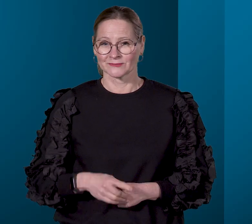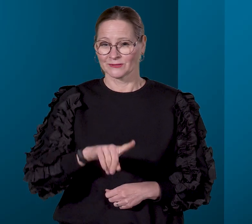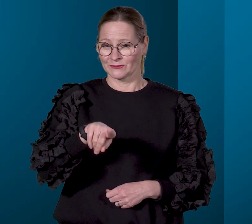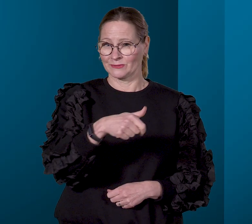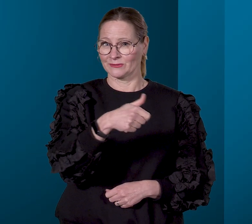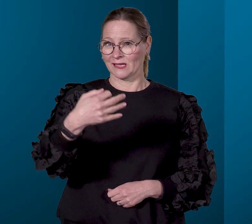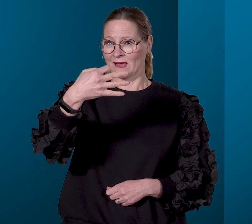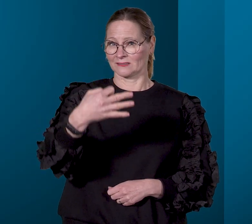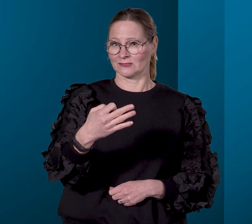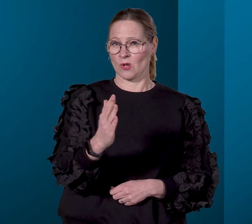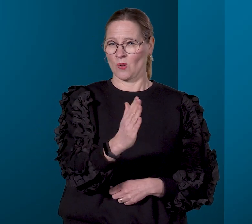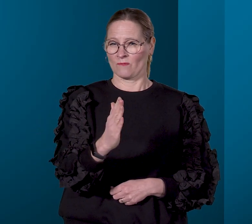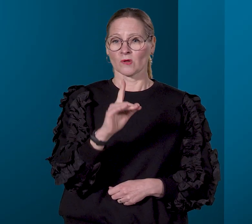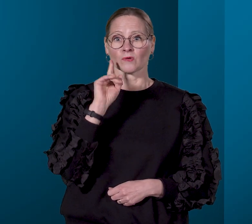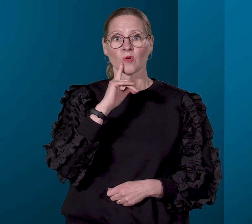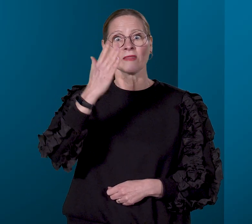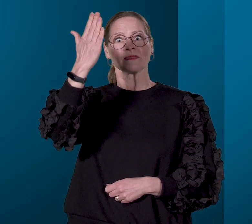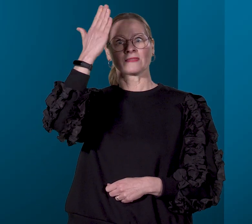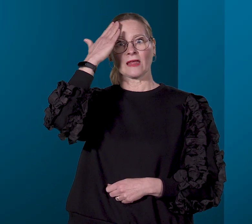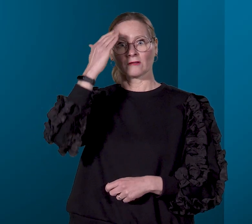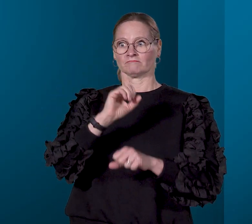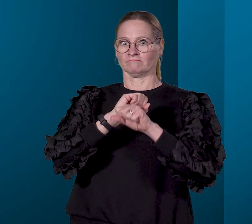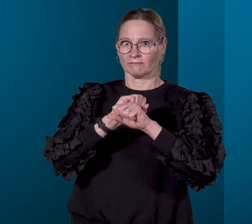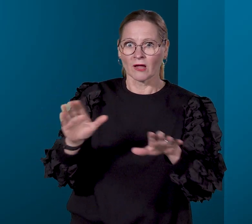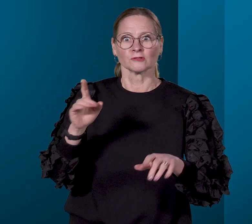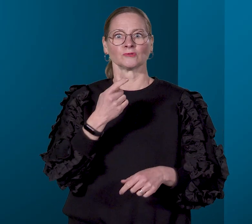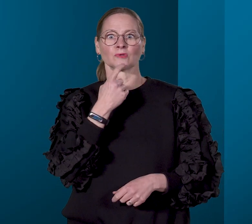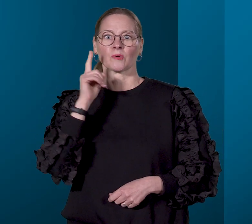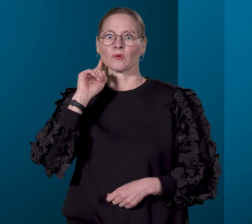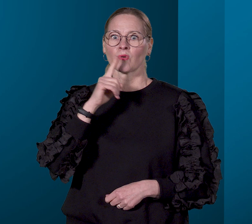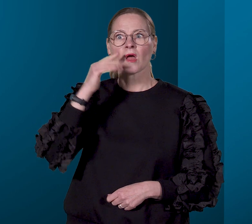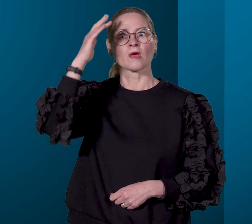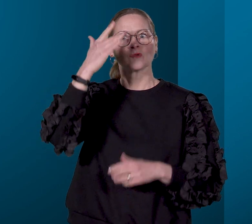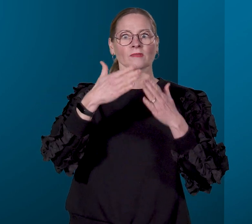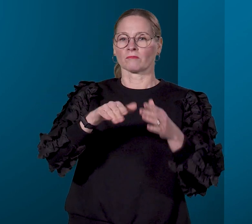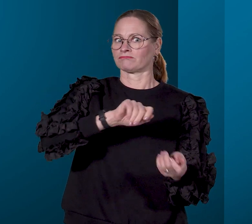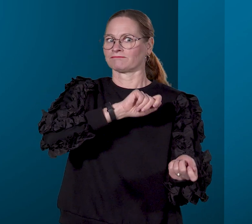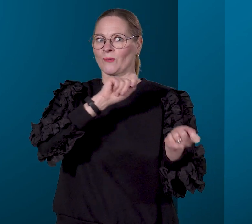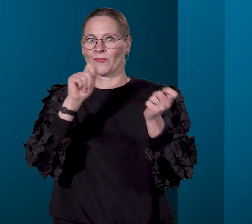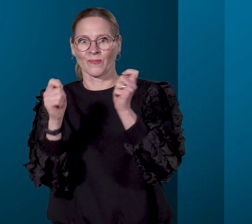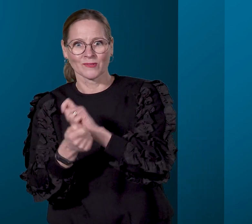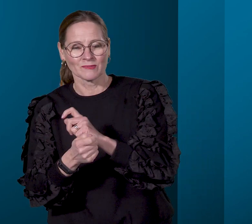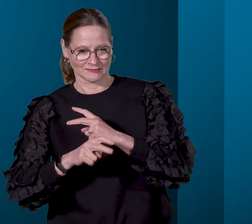1980-luvulla kuurotietoisuus muutti Suomen kuurojen ajattelutapaa -